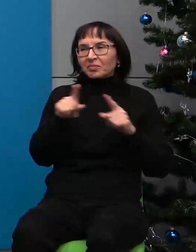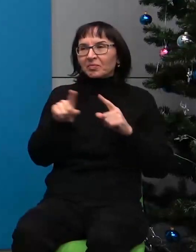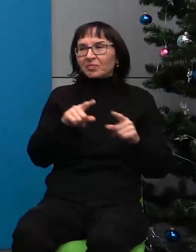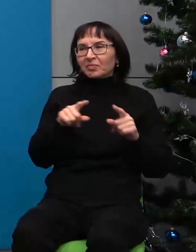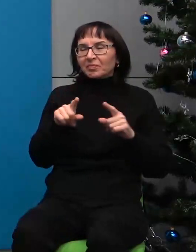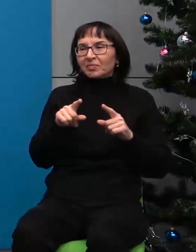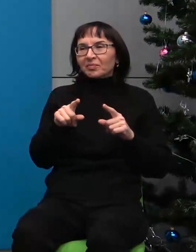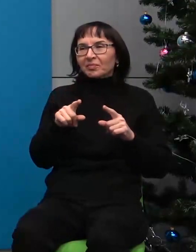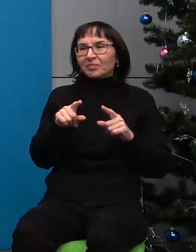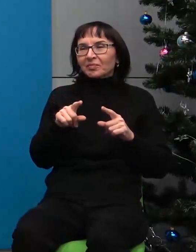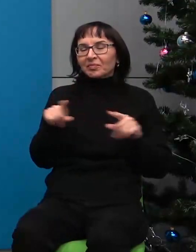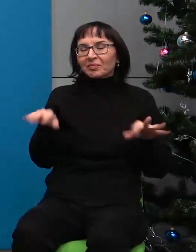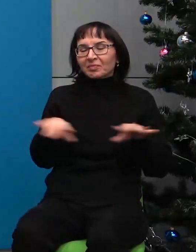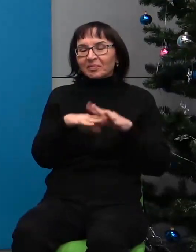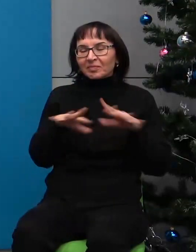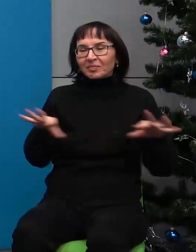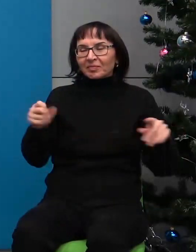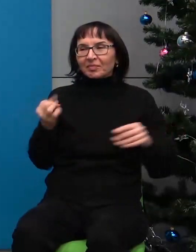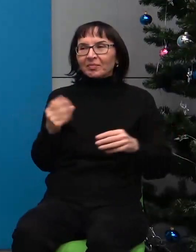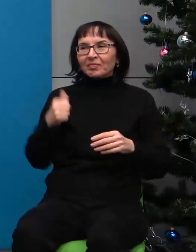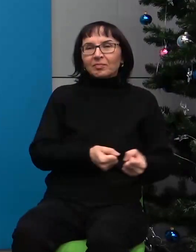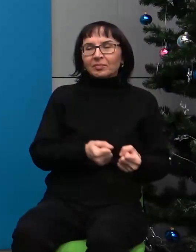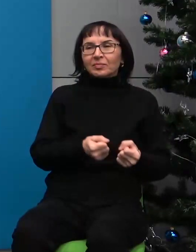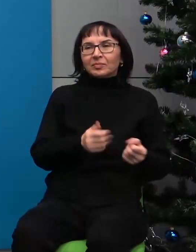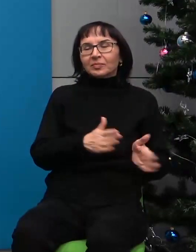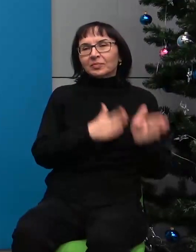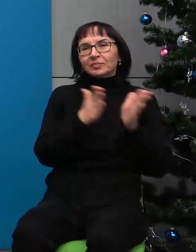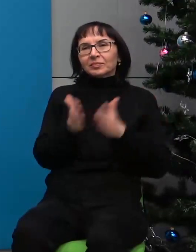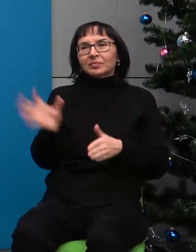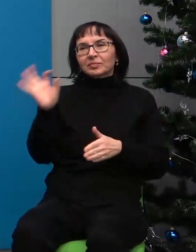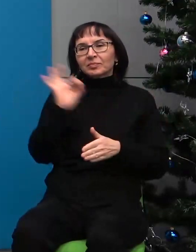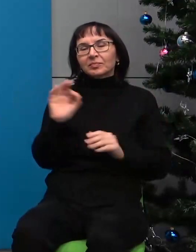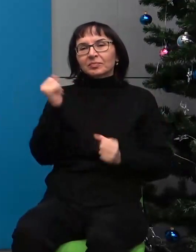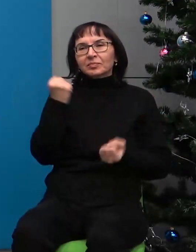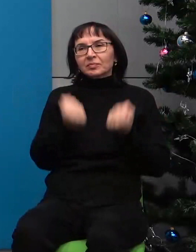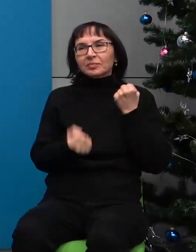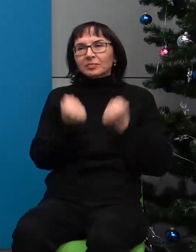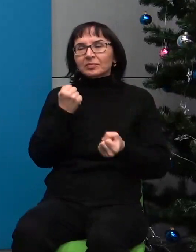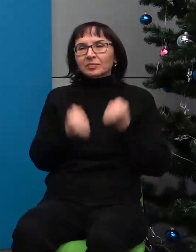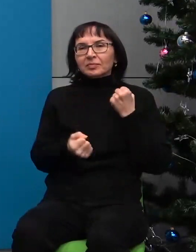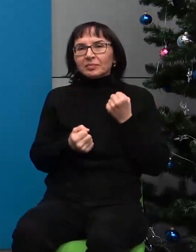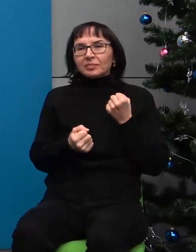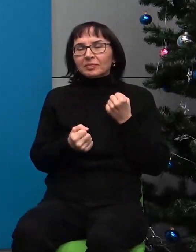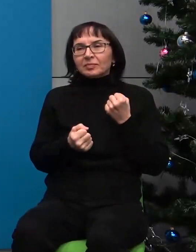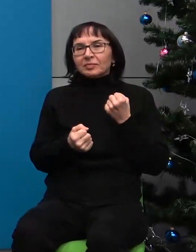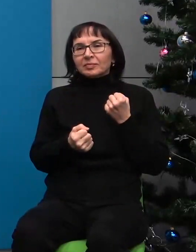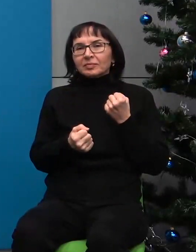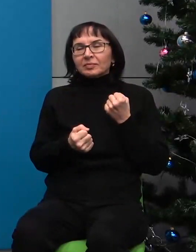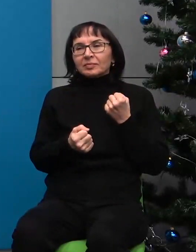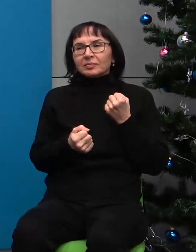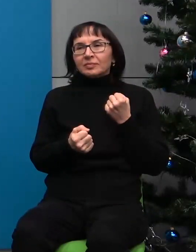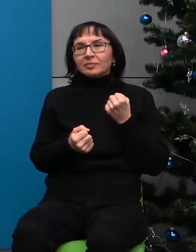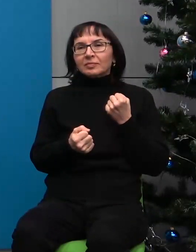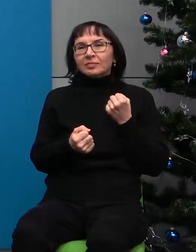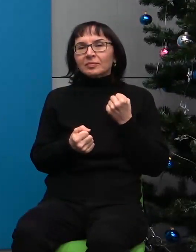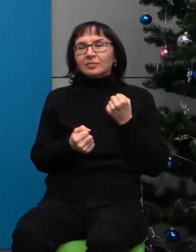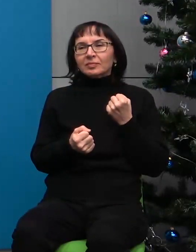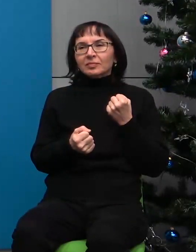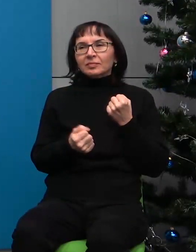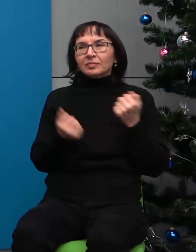Autobusy bez kierownika, okoliczności trudne. No i generalnie po prostu bałem się, że się nie wyrobię z tym.